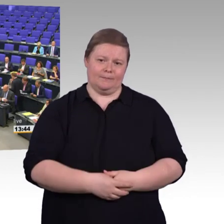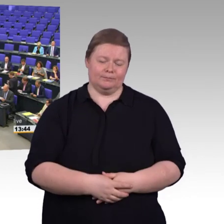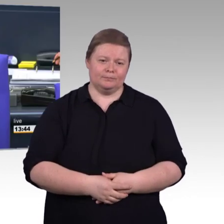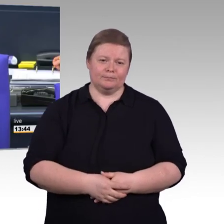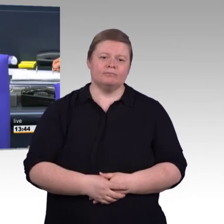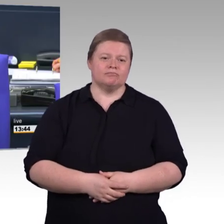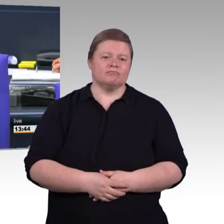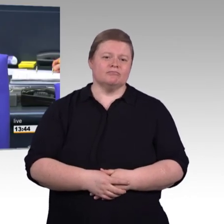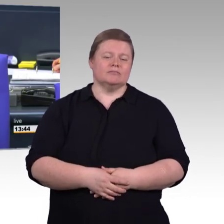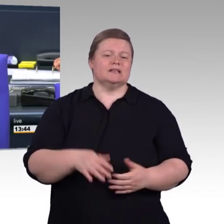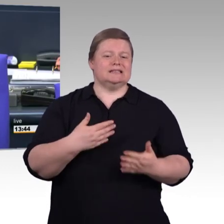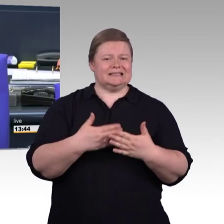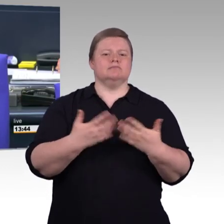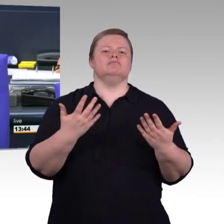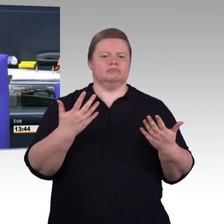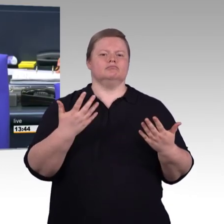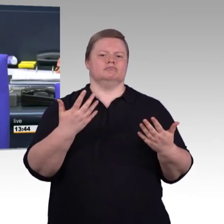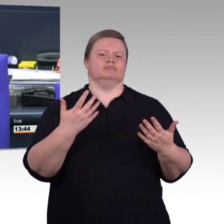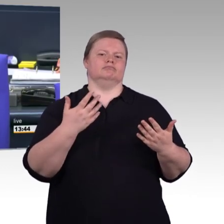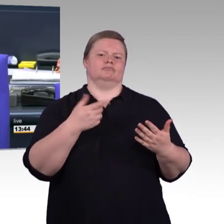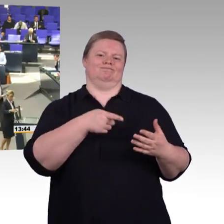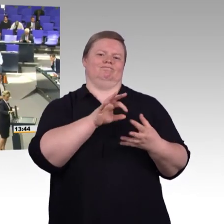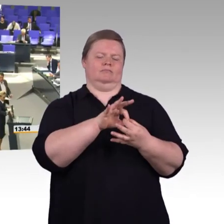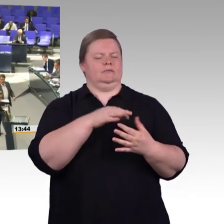(Präsidium) Das Wort hat der Abgeordnete Stephan Brandner für die AfD-Fraktion.